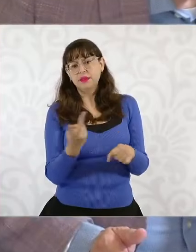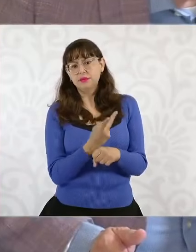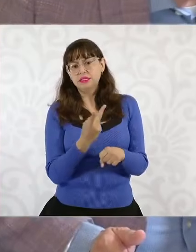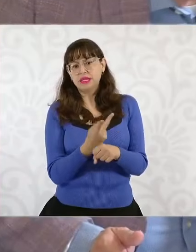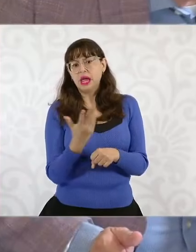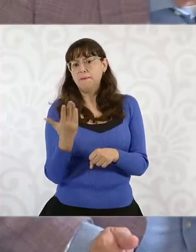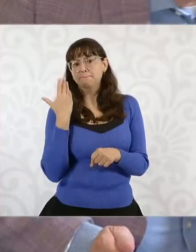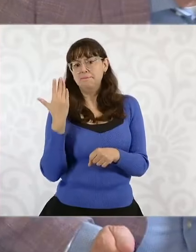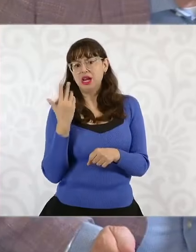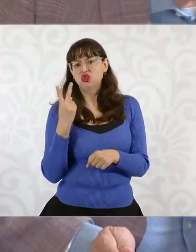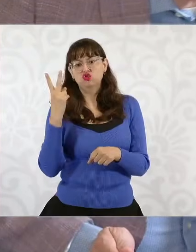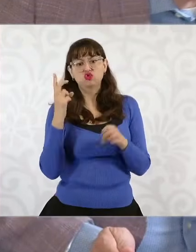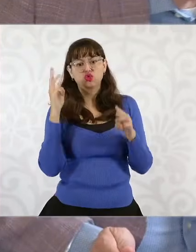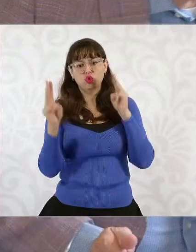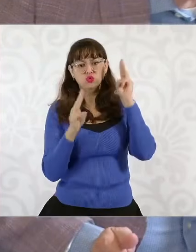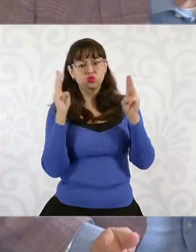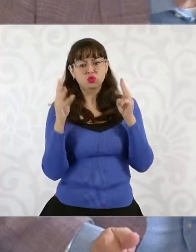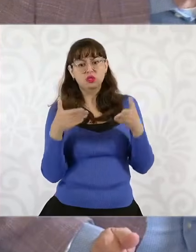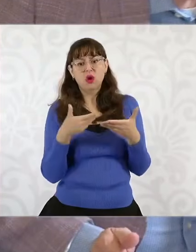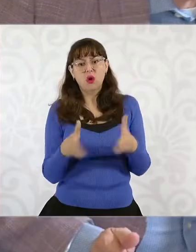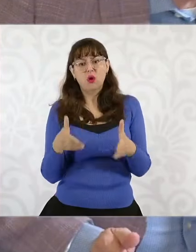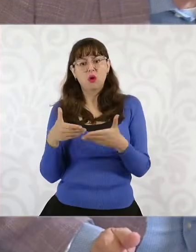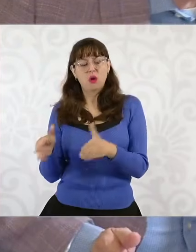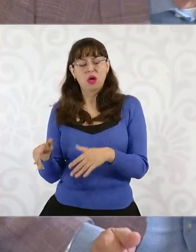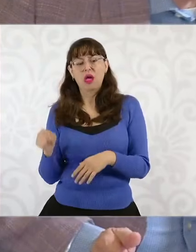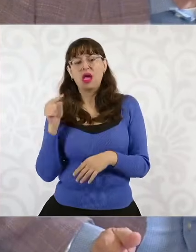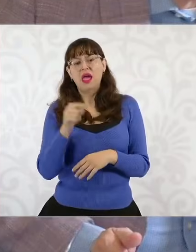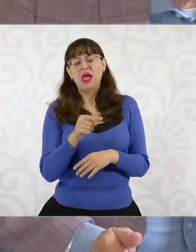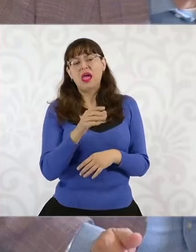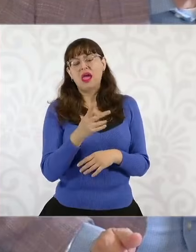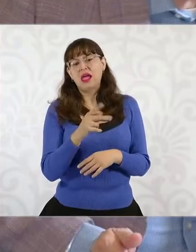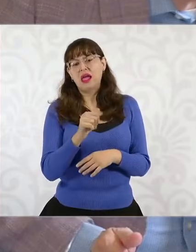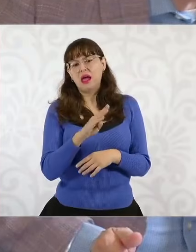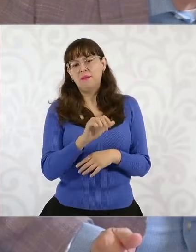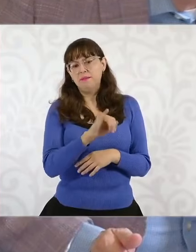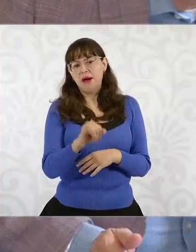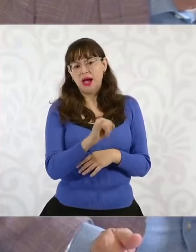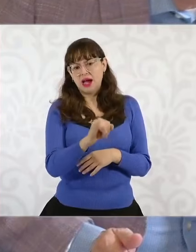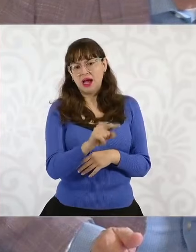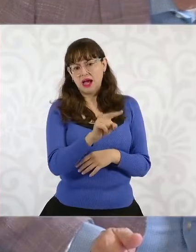dos museos, uno de ellos es en Cabá, que tiene que ver con la ruta PUJ, y otro es el museo de